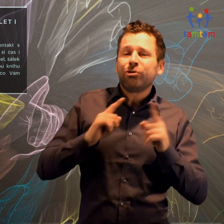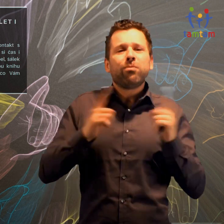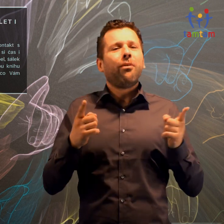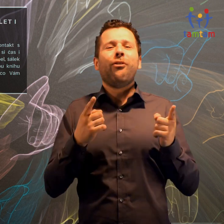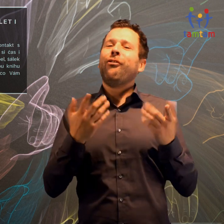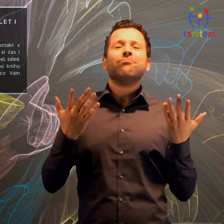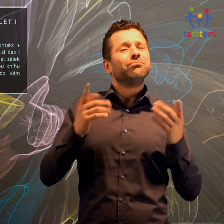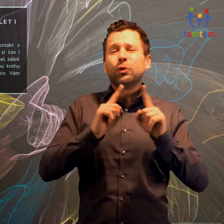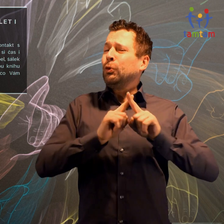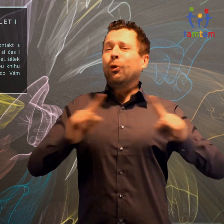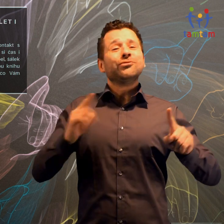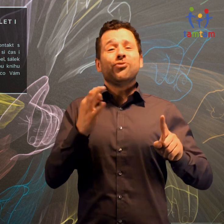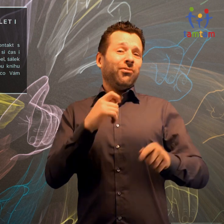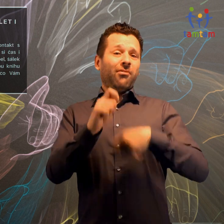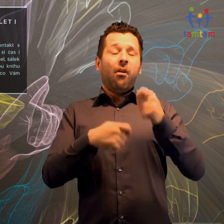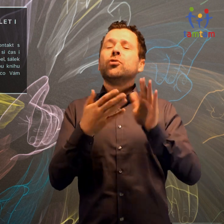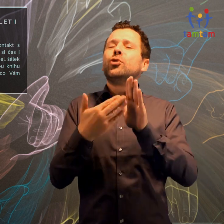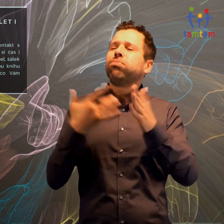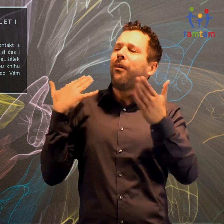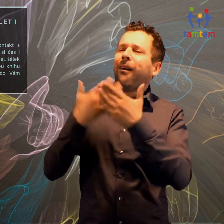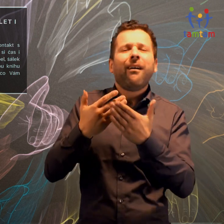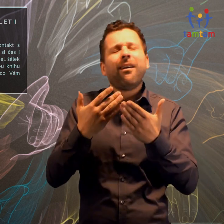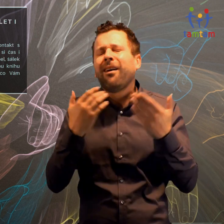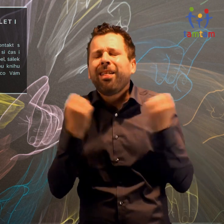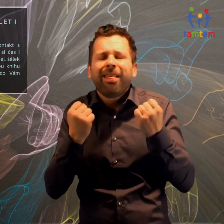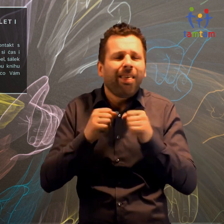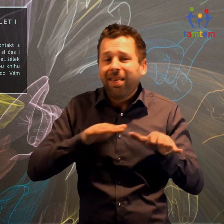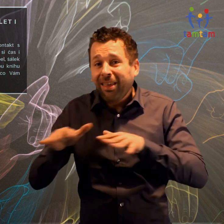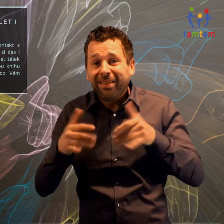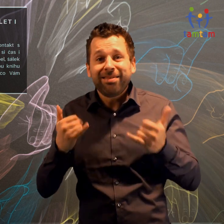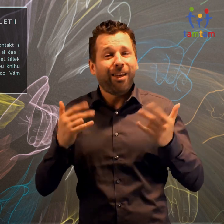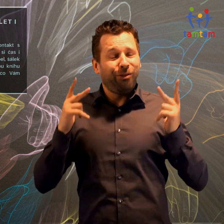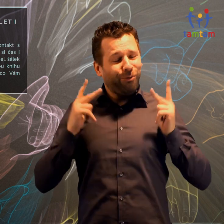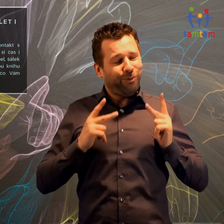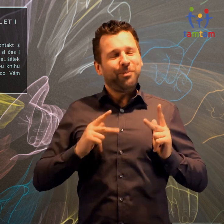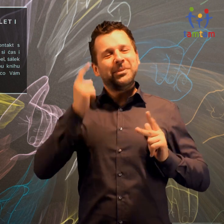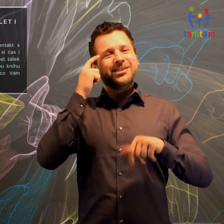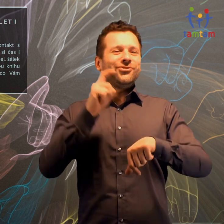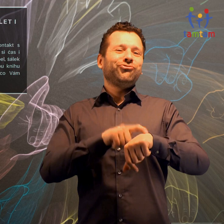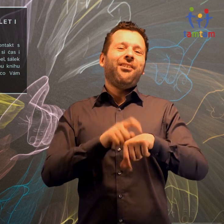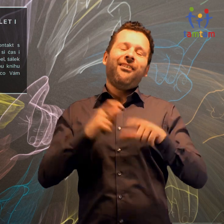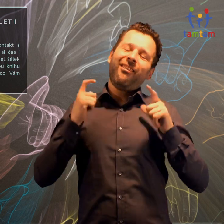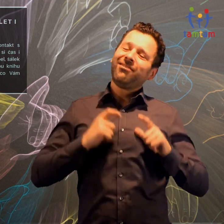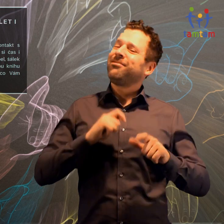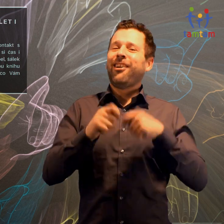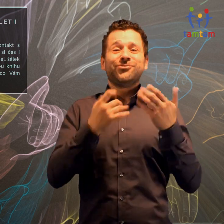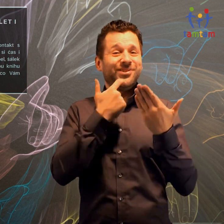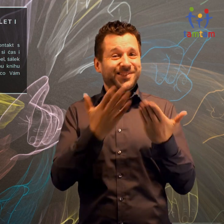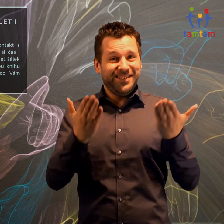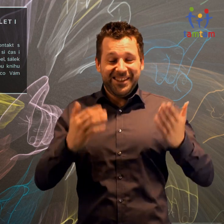Využijte zkrátka toho, že nikam nemusíte pospíchat a zužitkujte čas pro činnosti, které vám dělají radost.